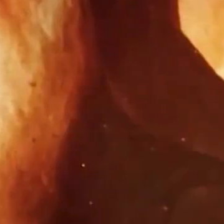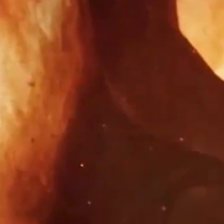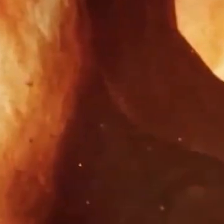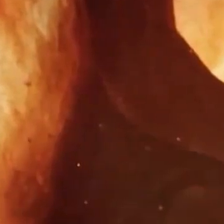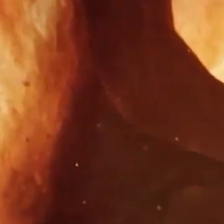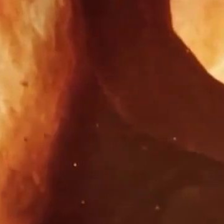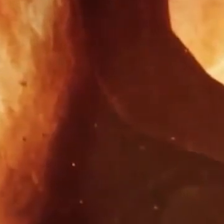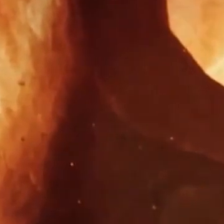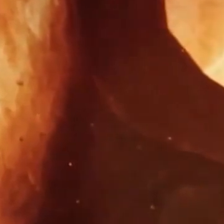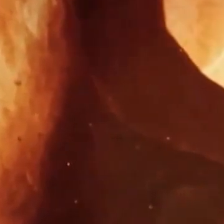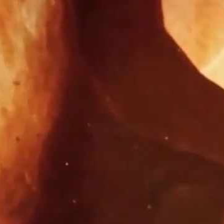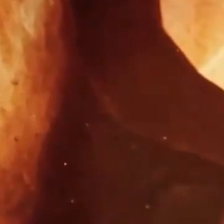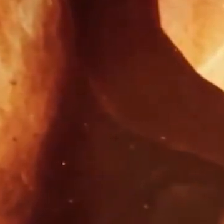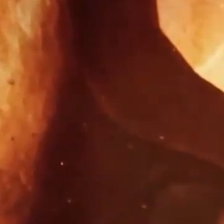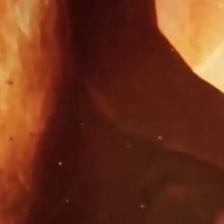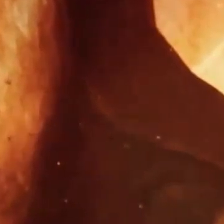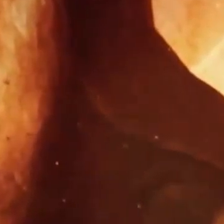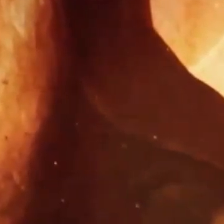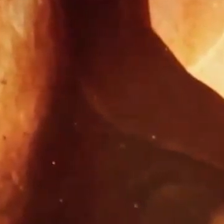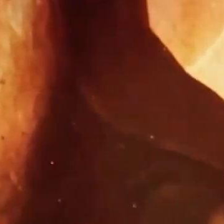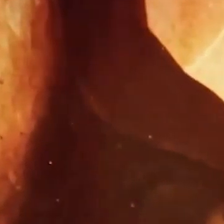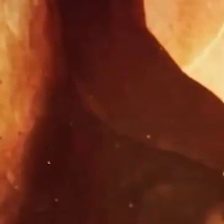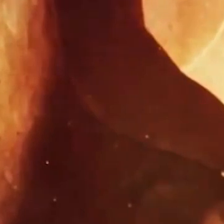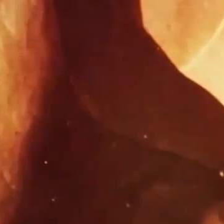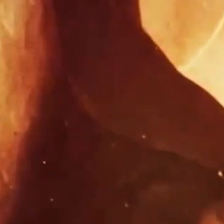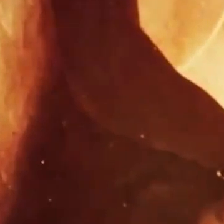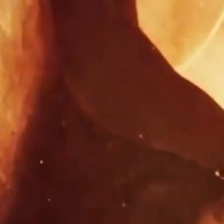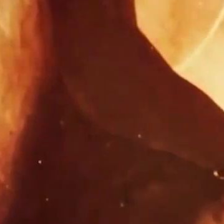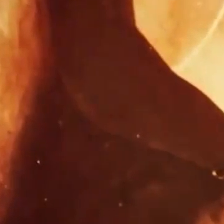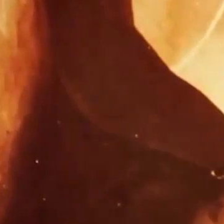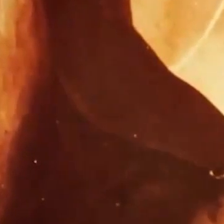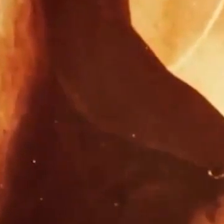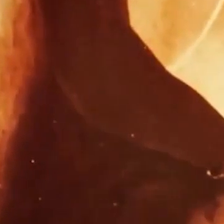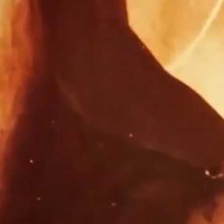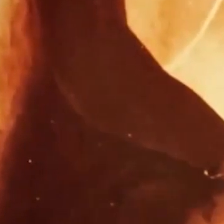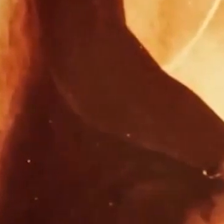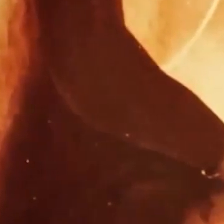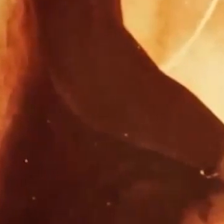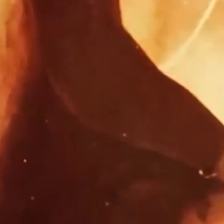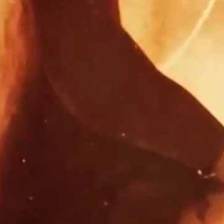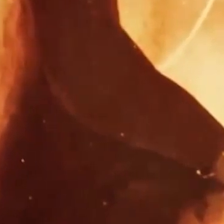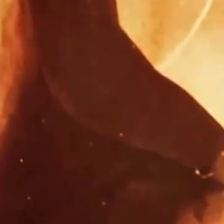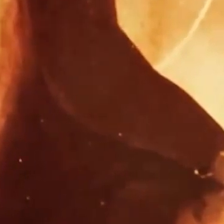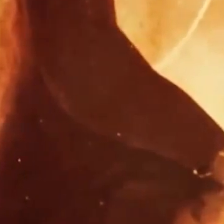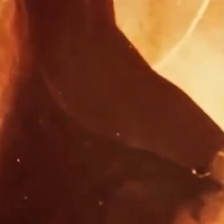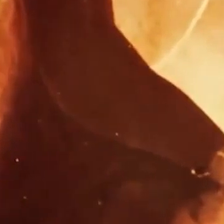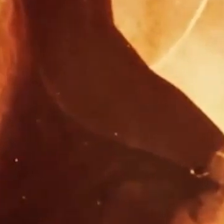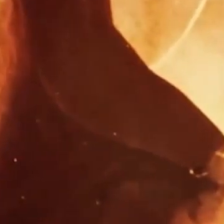это они получили от Господа особые Дары исцеление пророчества чудотворения и после своей кончины